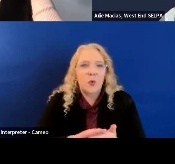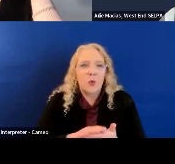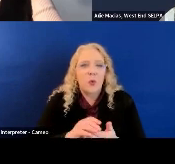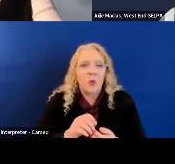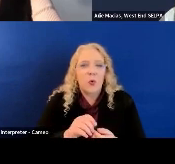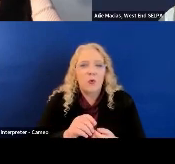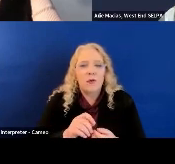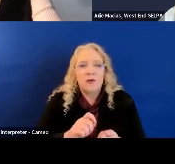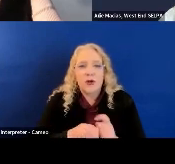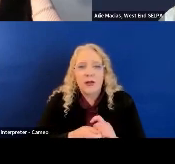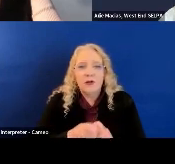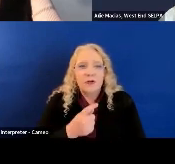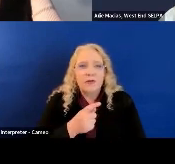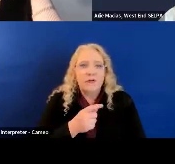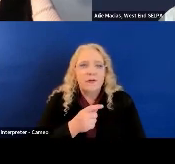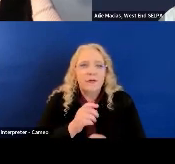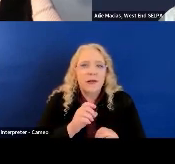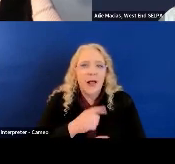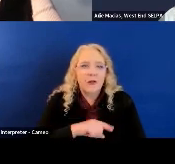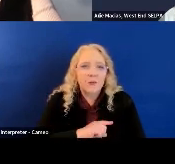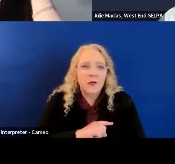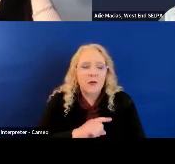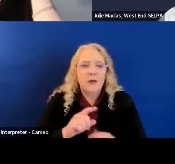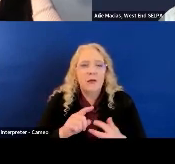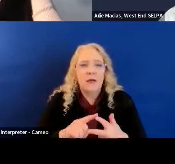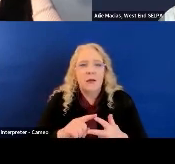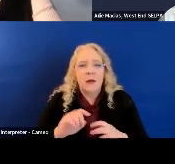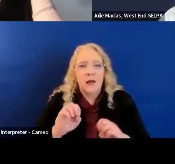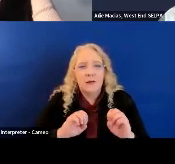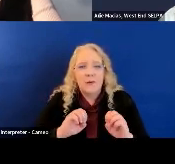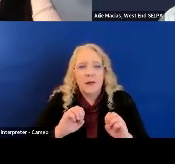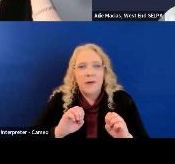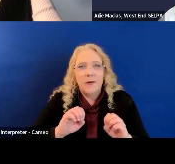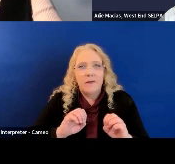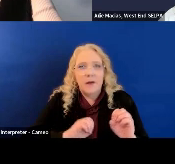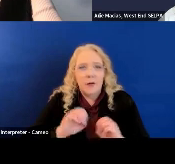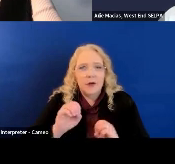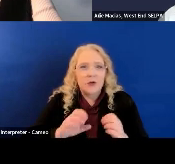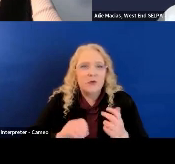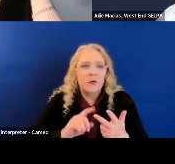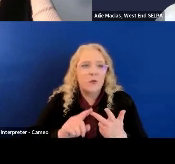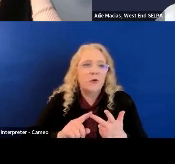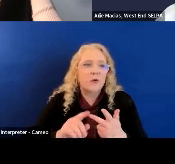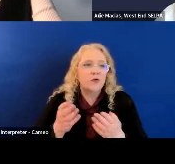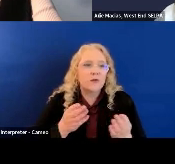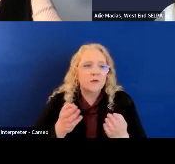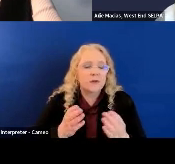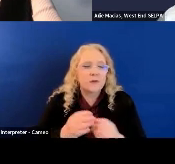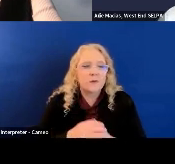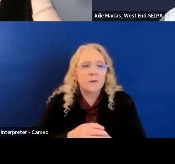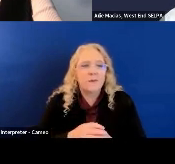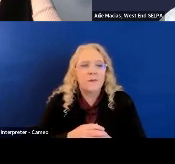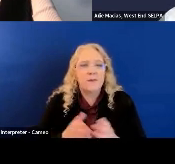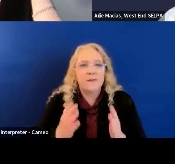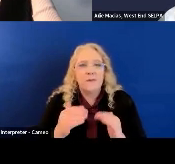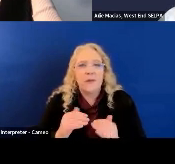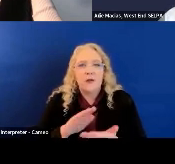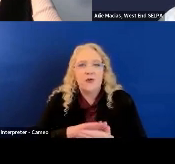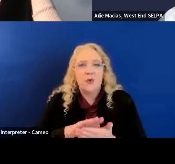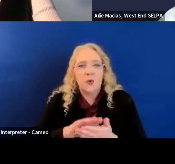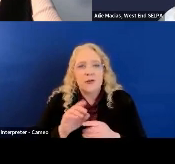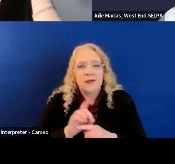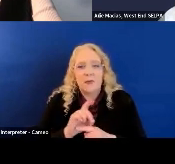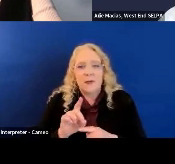la ubicación o los servicios de evaluación de elegibilidad de su hijo. Disciplina escolar, los estudiantes con discapacidades tienen